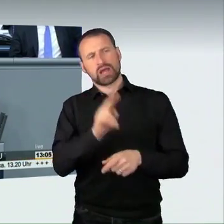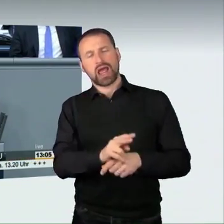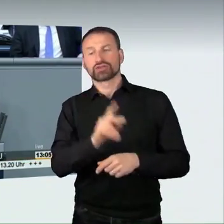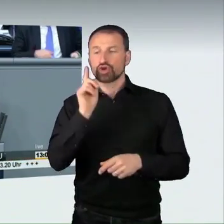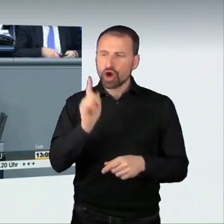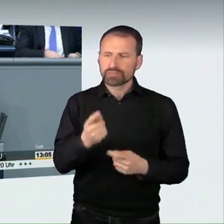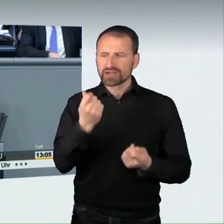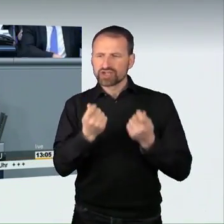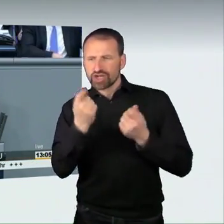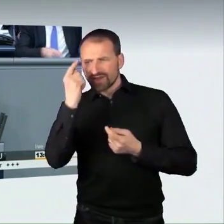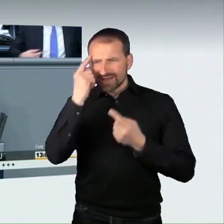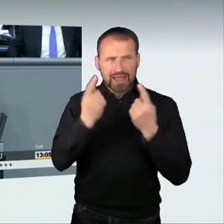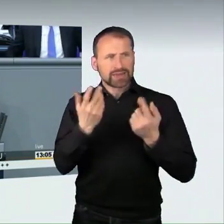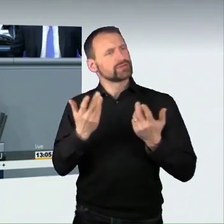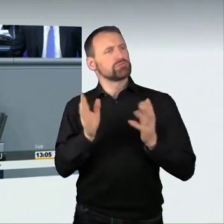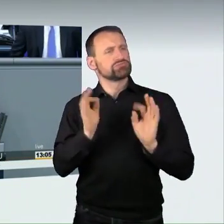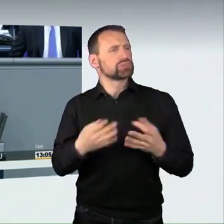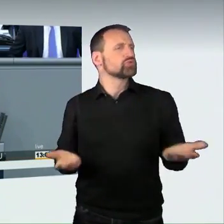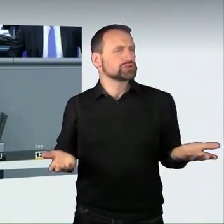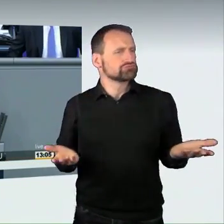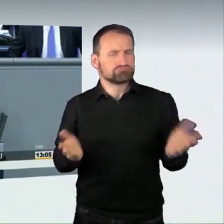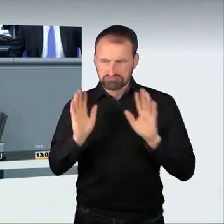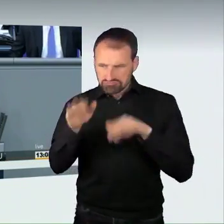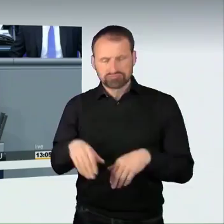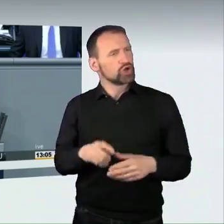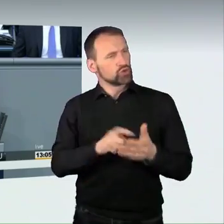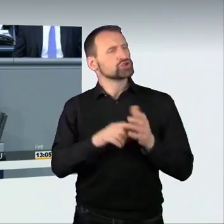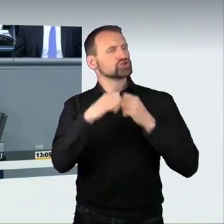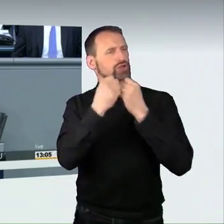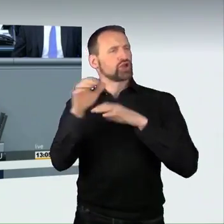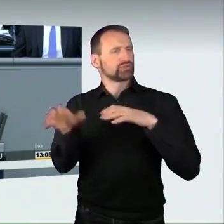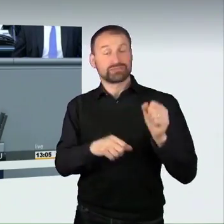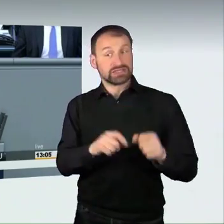mehr auf Wirtschaftlichkeit zu achten. Das wäre noch nicht einmal mehr Sozialismus.